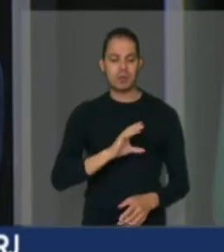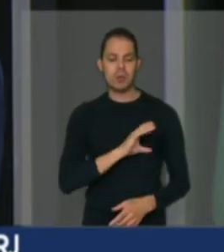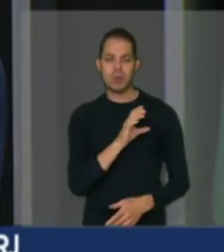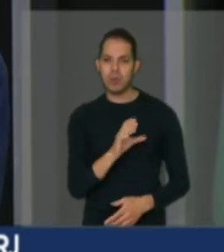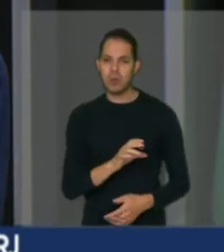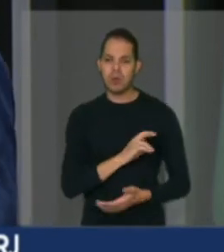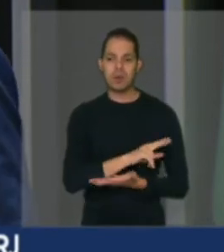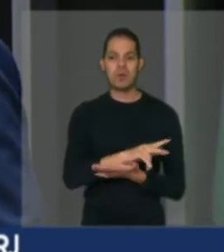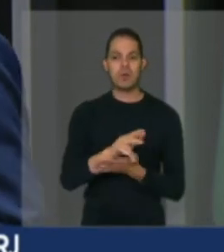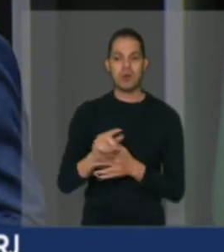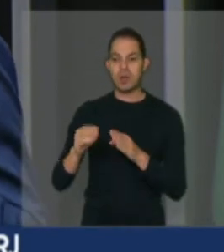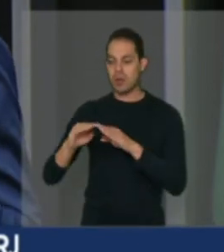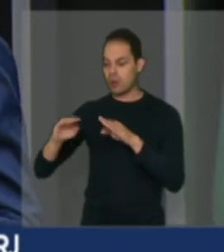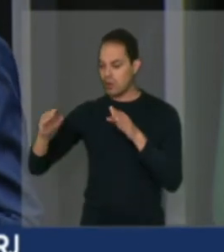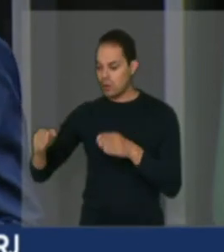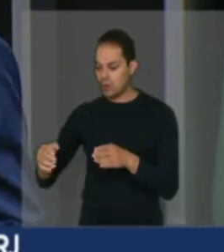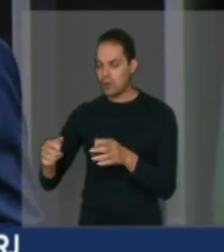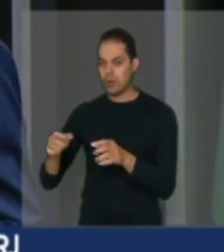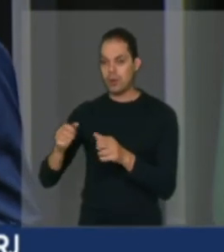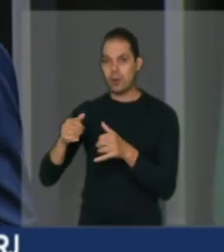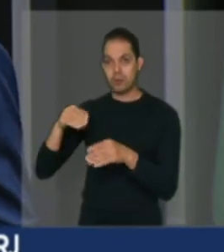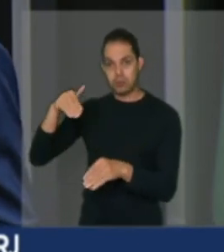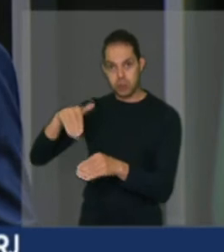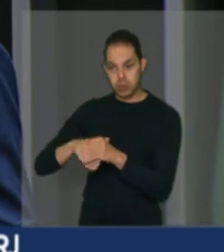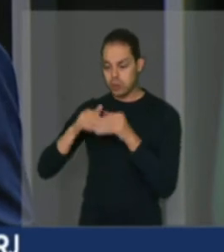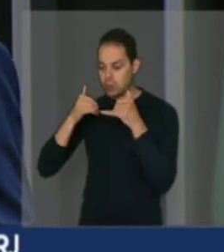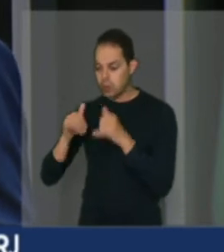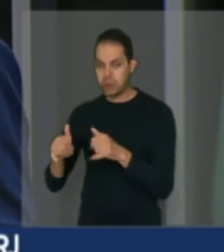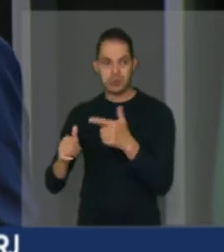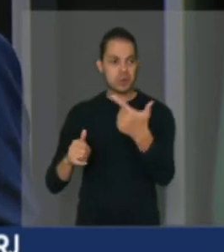DE RISCO, É COMO VOCÊ COMPRAR UM REMÉDIO E VOCÊ